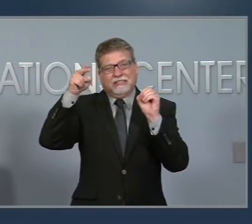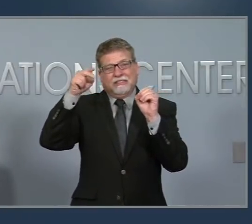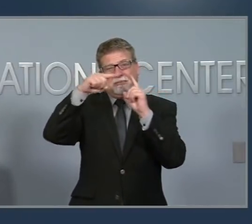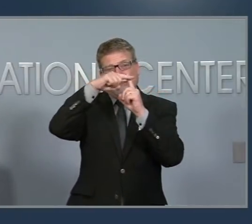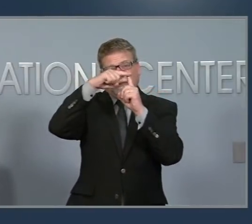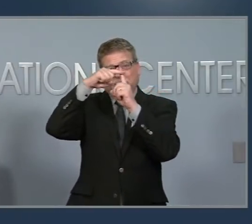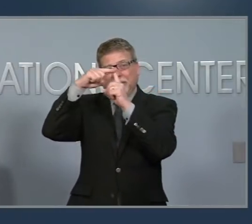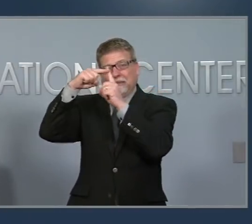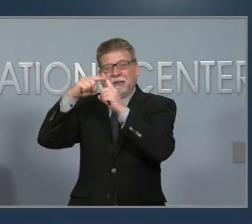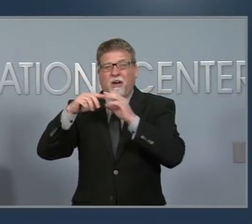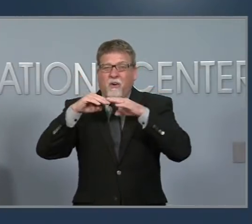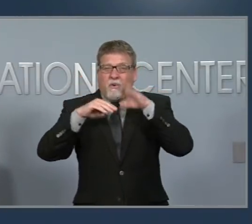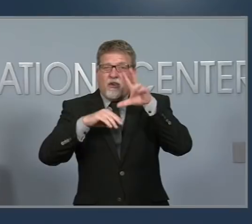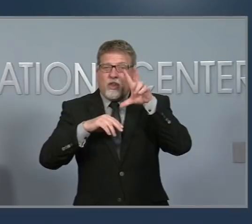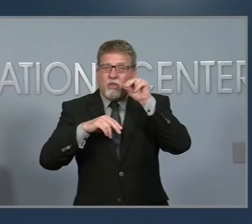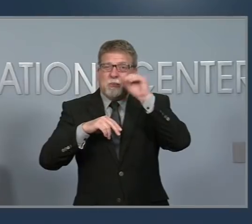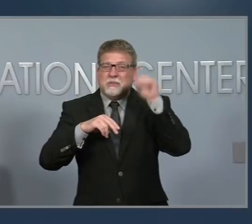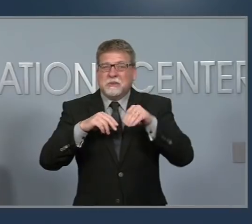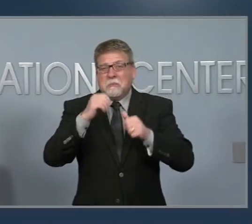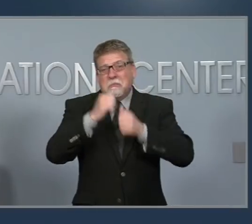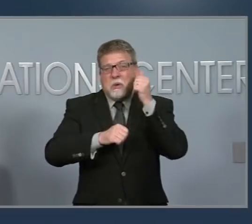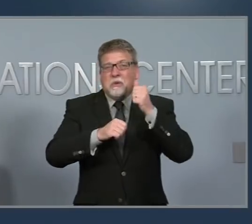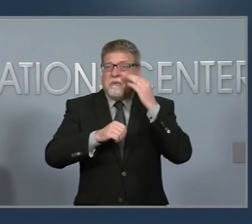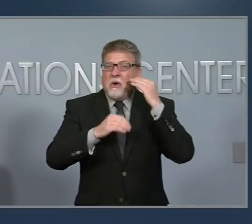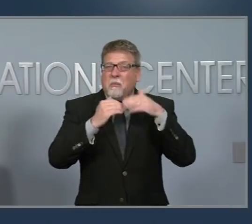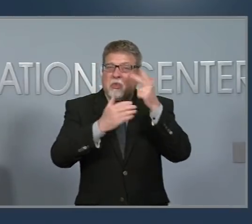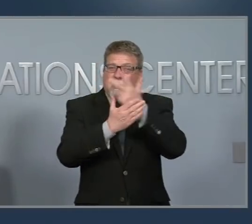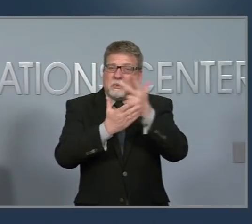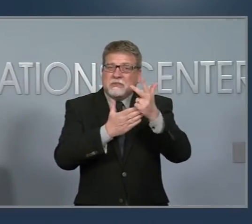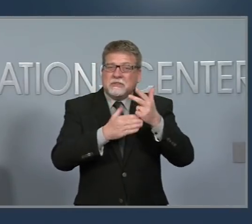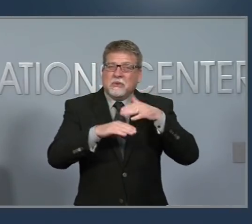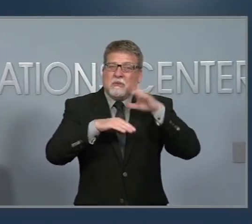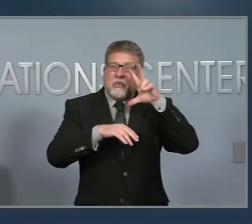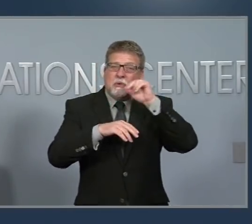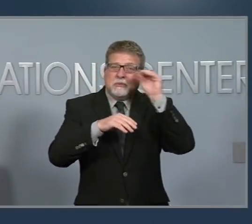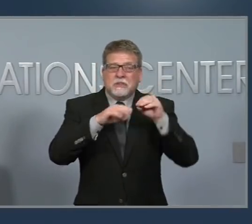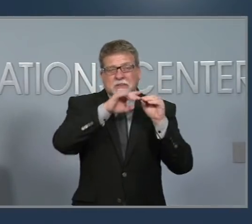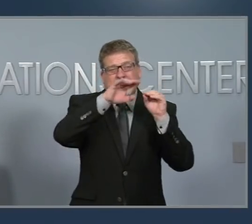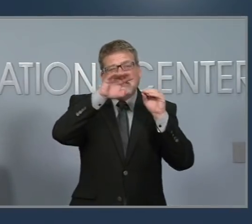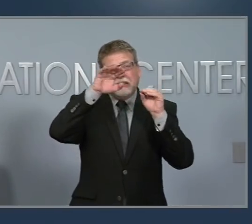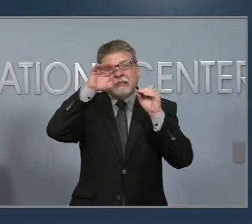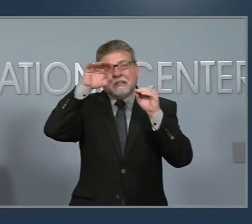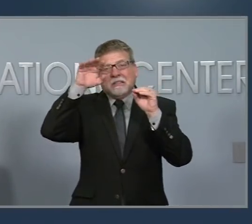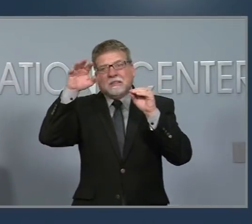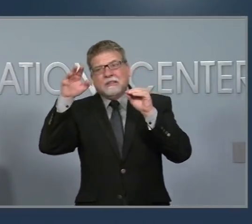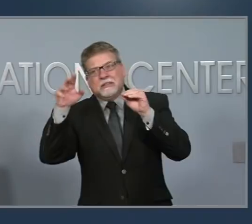mes, luego vemos el porcentaje de pruebas positivas están gráficas regresa a diciembre